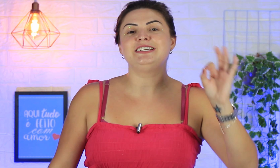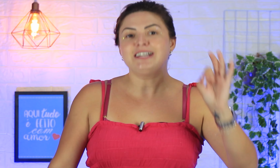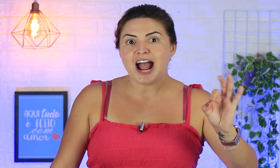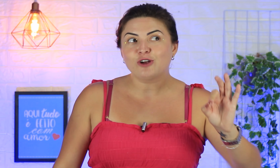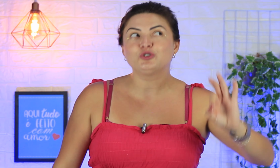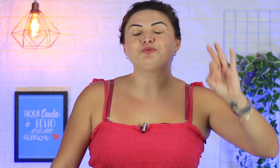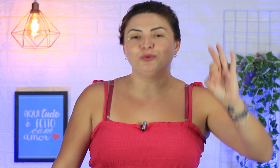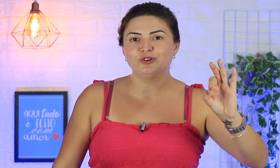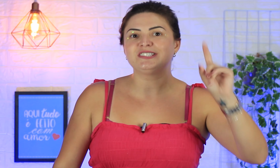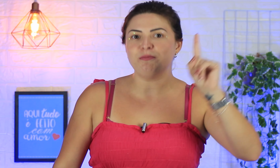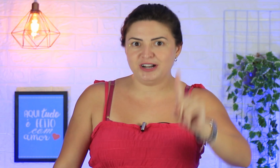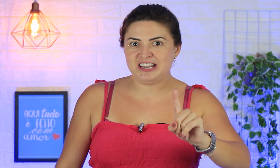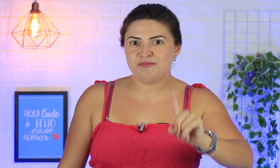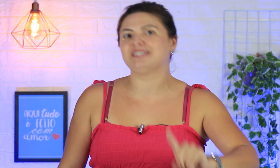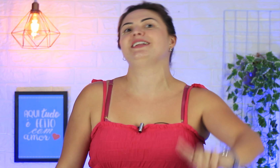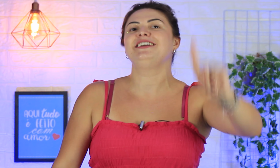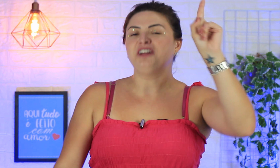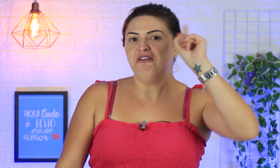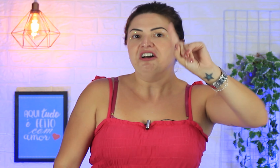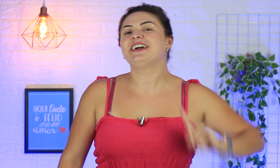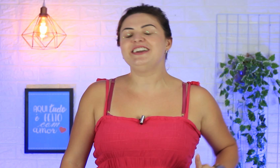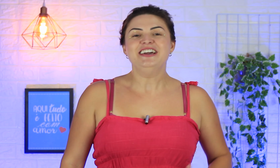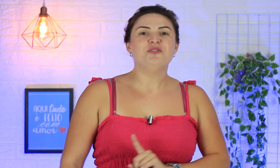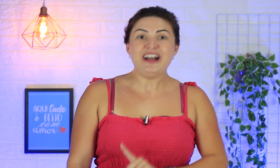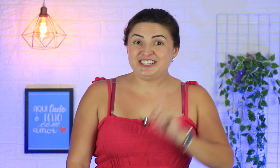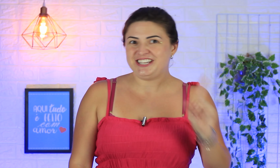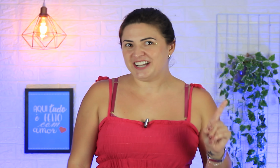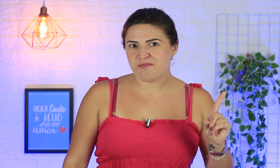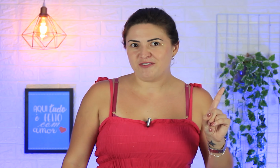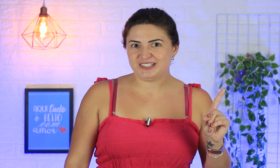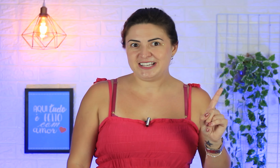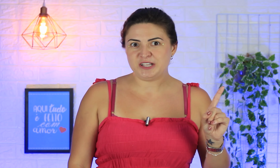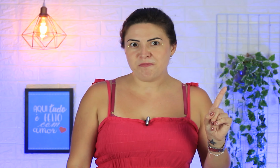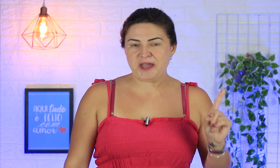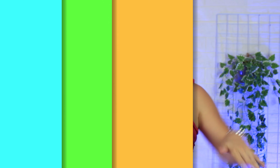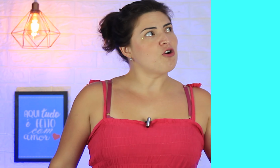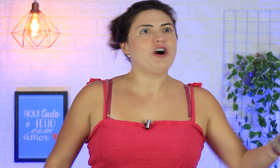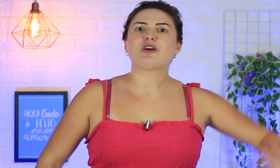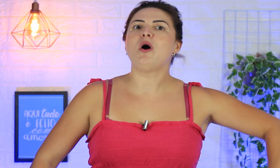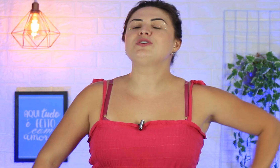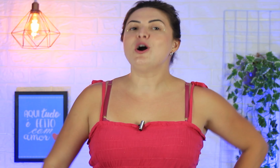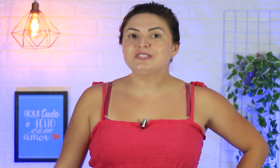encargos por saber libras tá então fica aí uma dica aí para vocês também e agora qual que é o